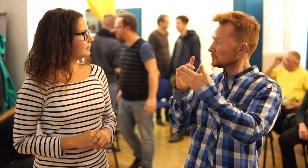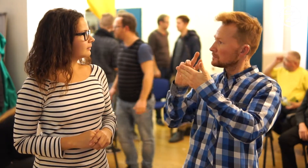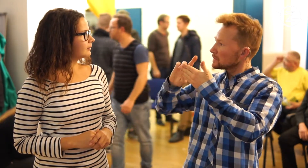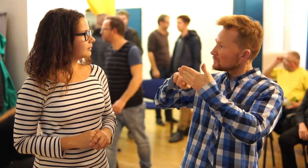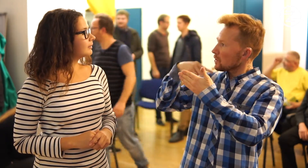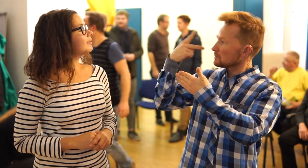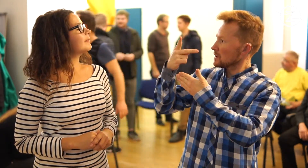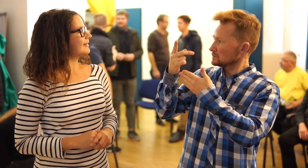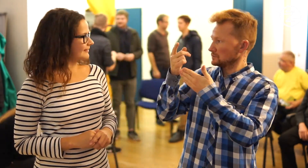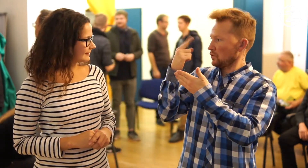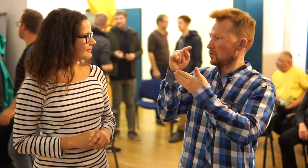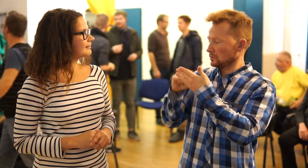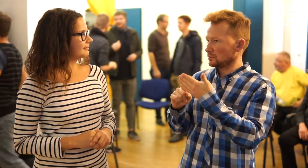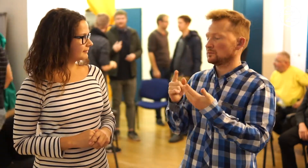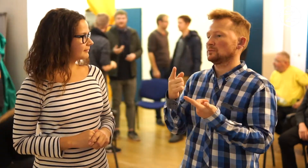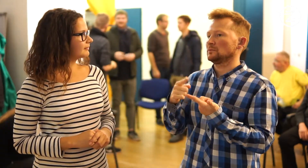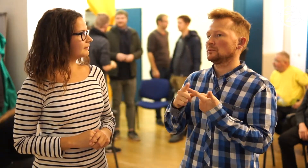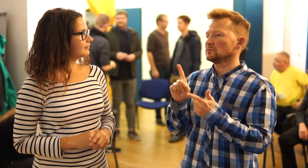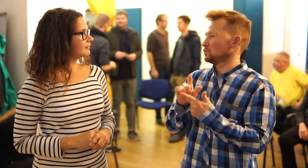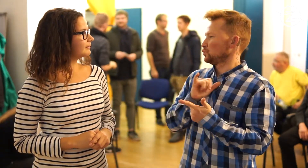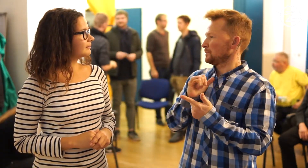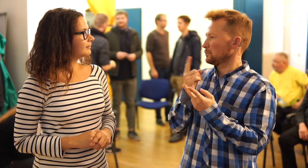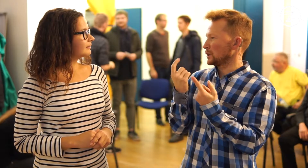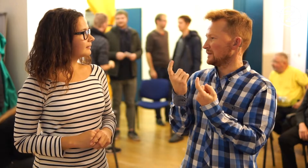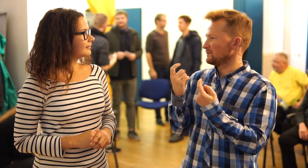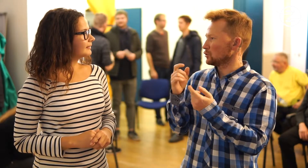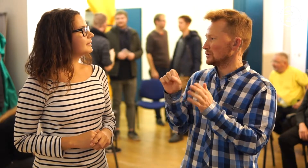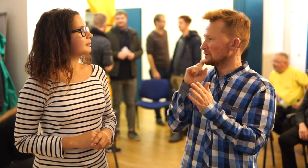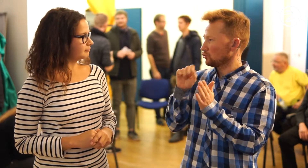že se pracovní zkušenosti píší od současnosti po minulost. Ne naopak.